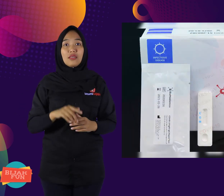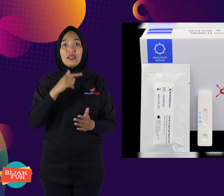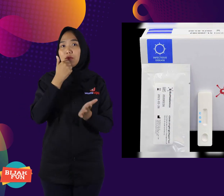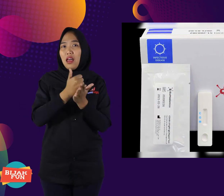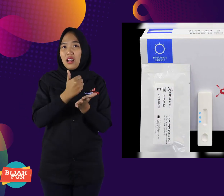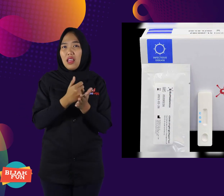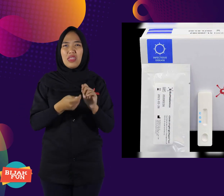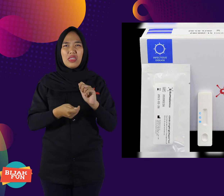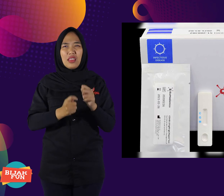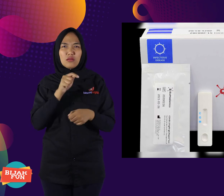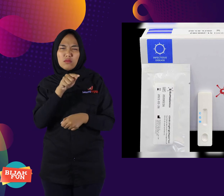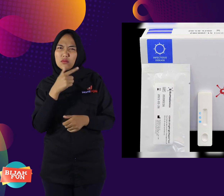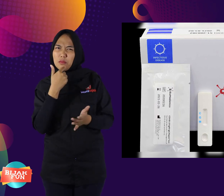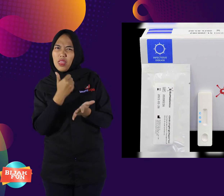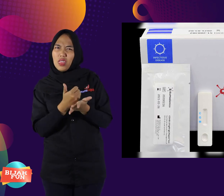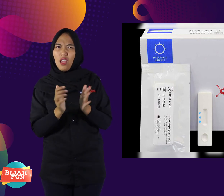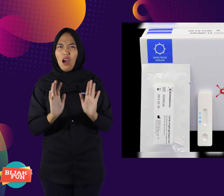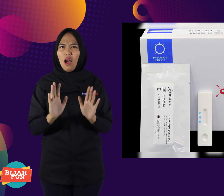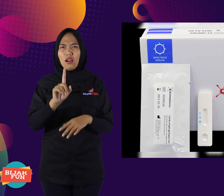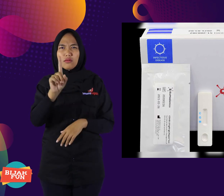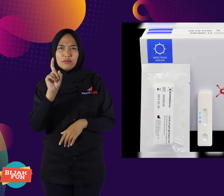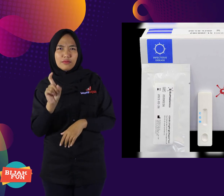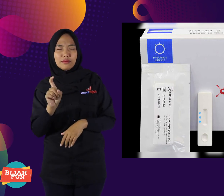Apakah tes itu sungguh penting?